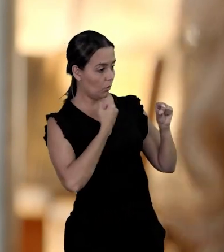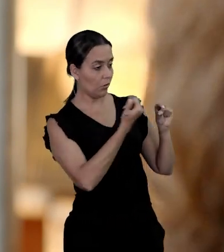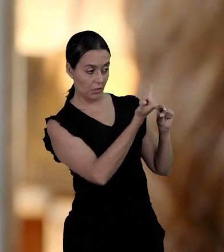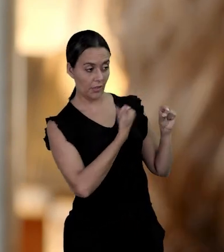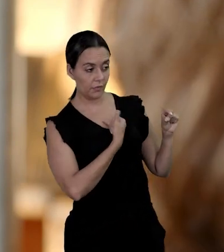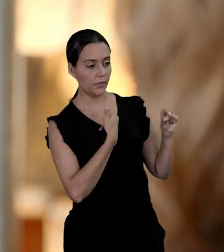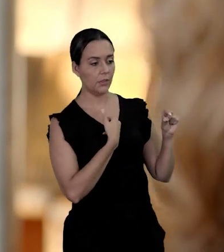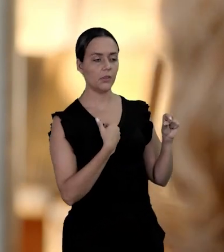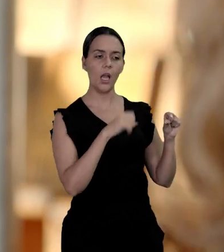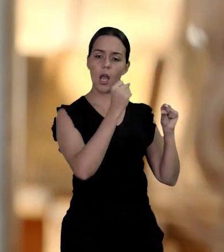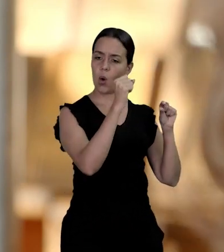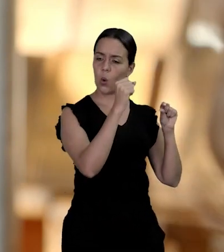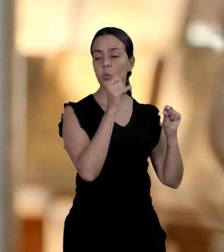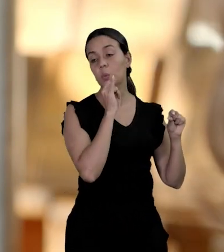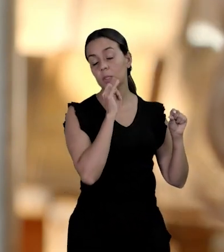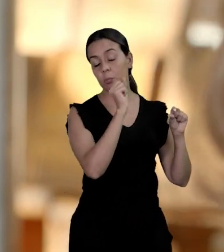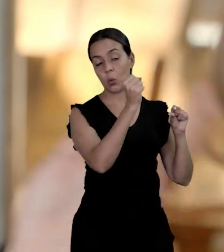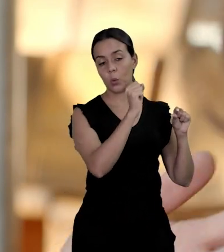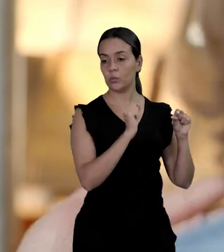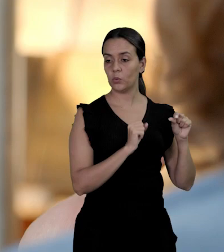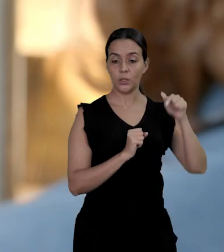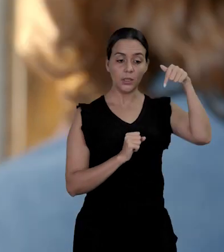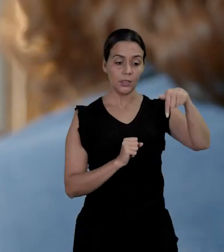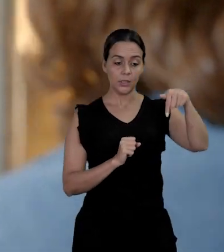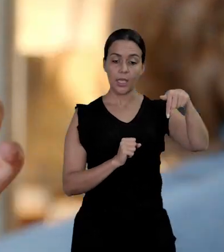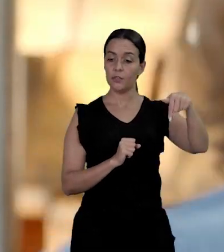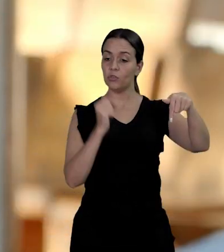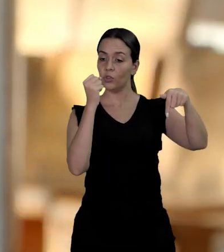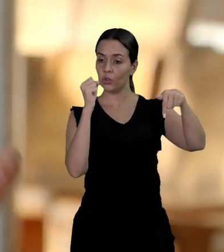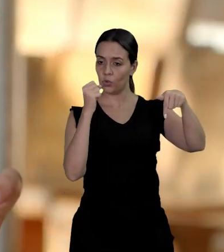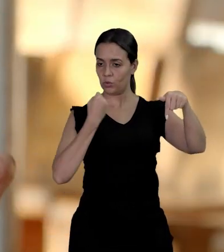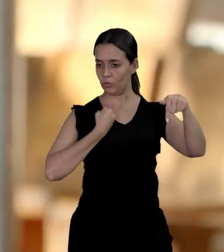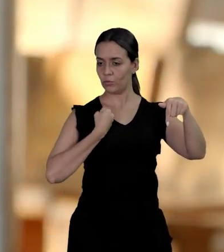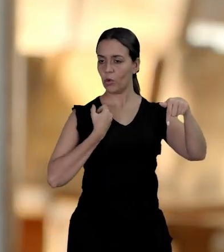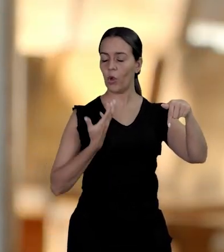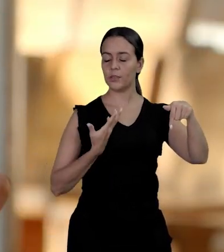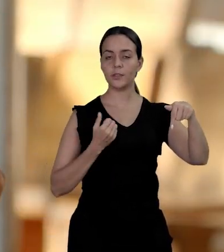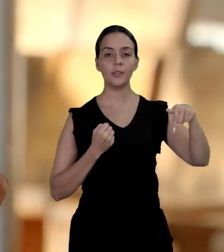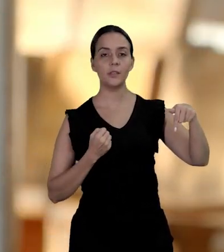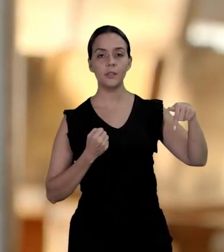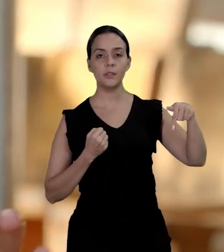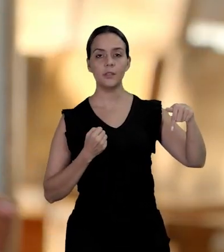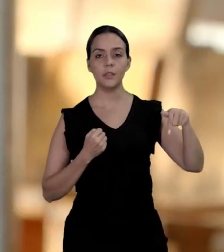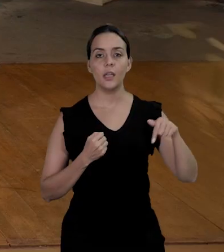e você também me dá uma nota: Oito, por exemplo. Então, você respondeu sete para a primeira, oito para a segunda.